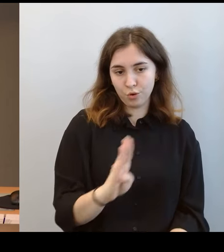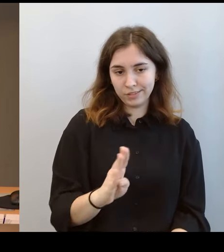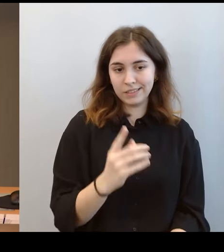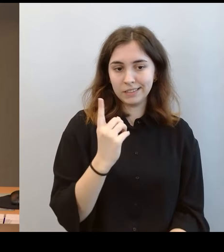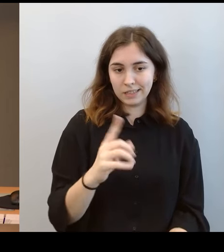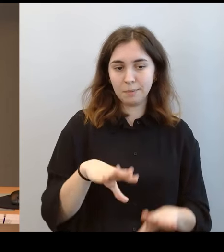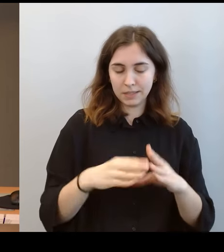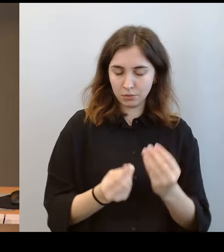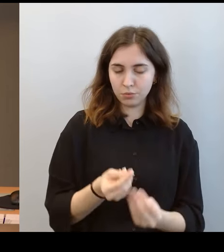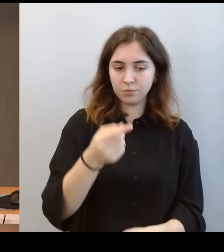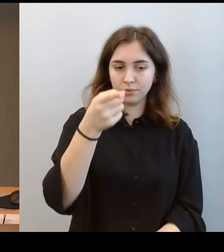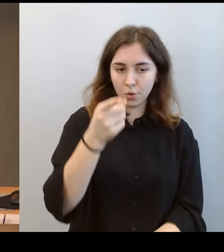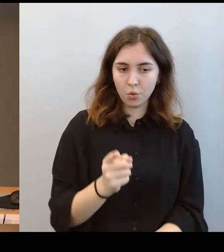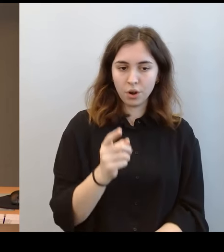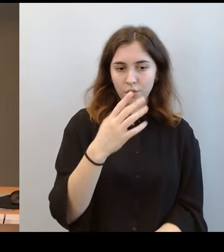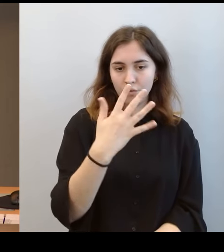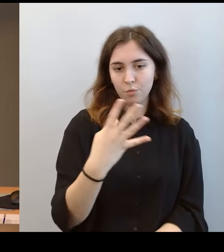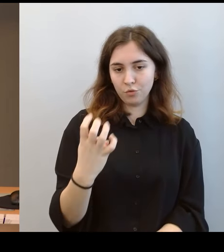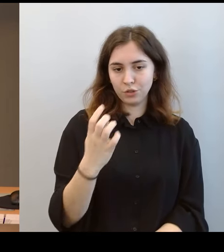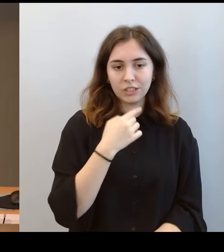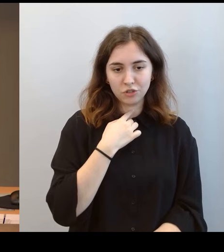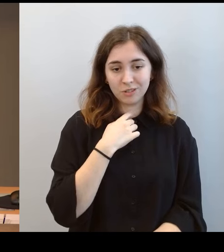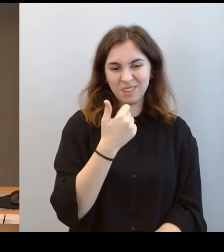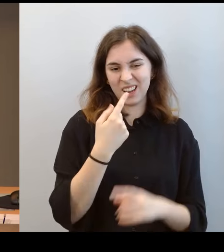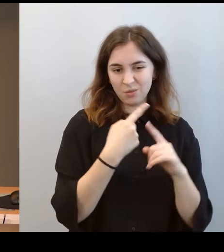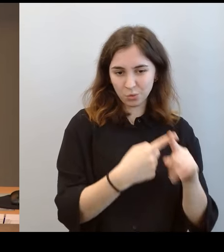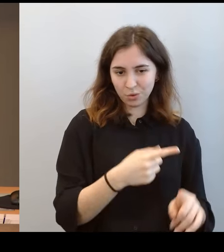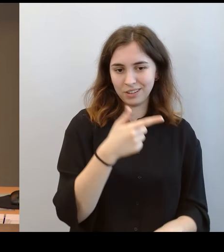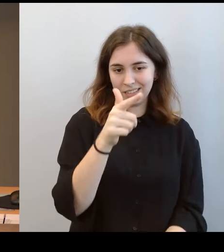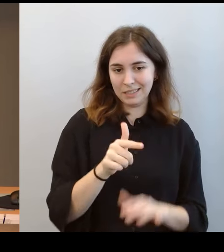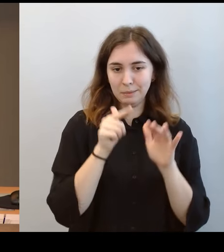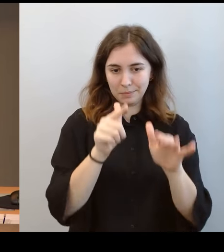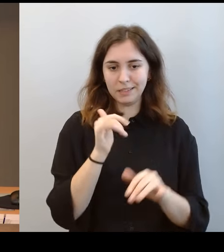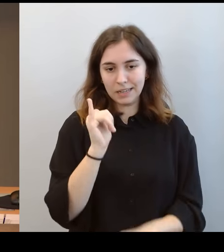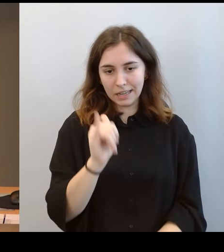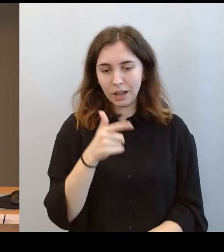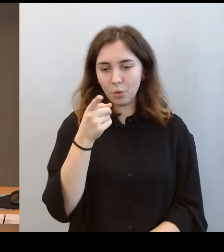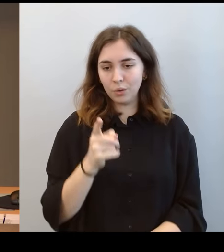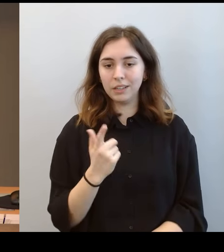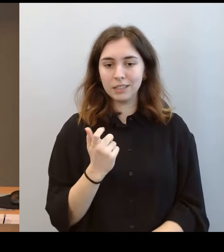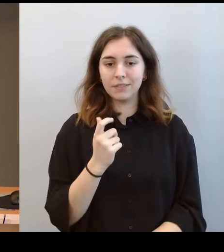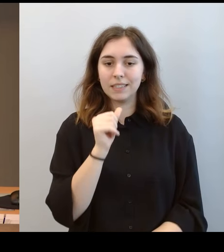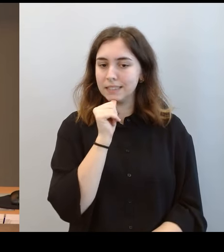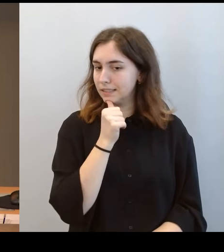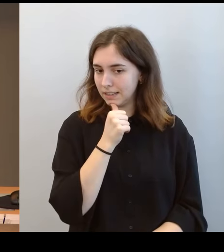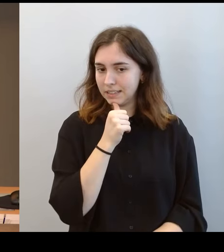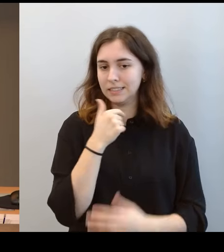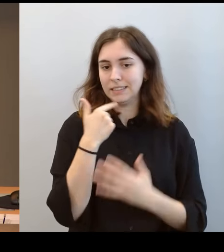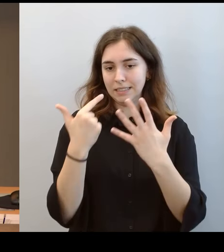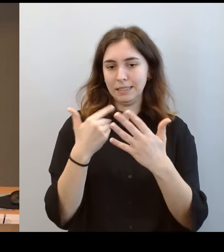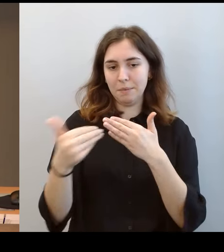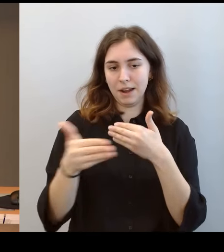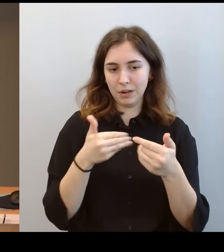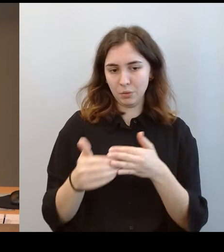ungültig, 17 Jastimmen, 120 Neinstimmen, sieben Enthaltungen. Damit ist auch Herr Dr. Bronson nicht gewählt.